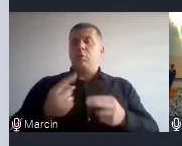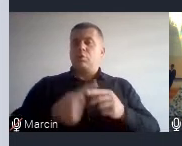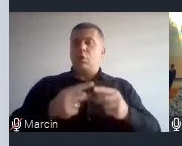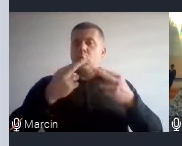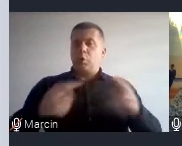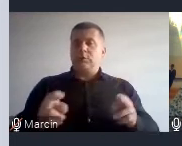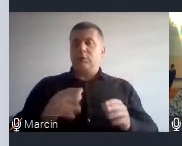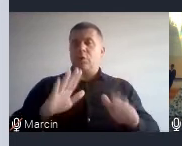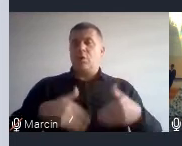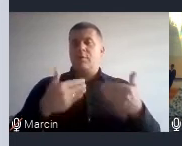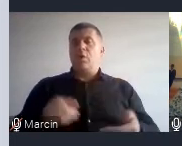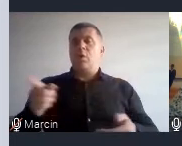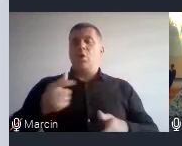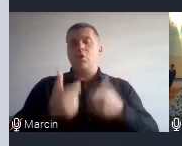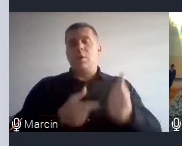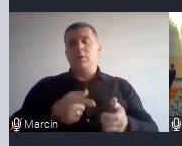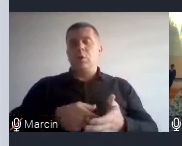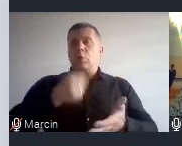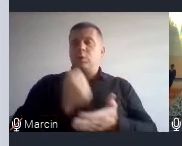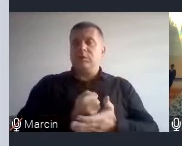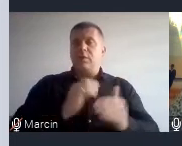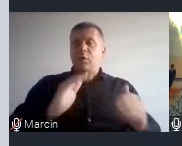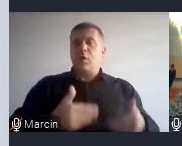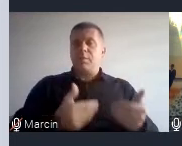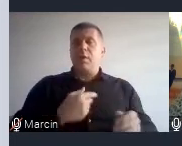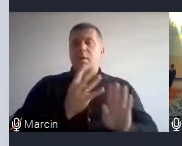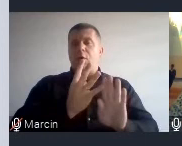Będą ustawiać oferty w pewnej kolejności.